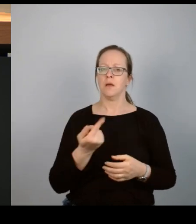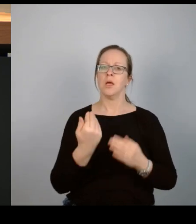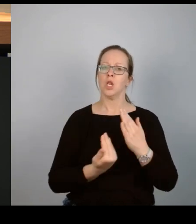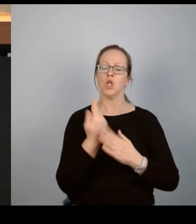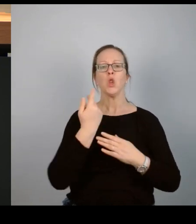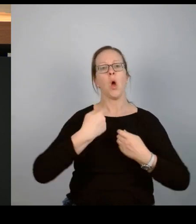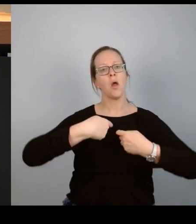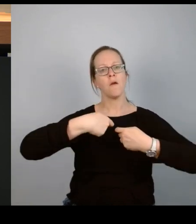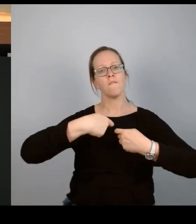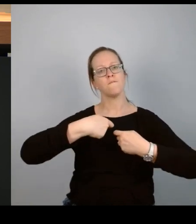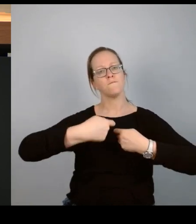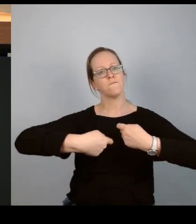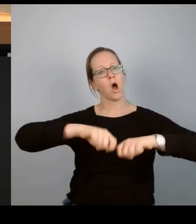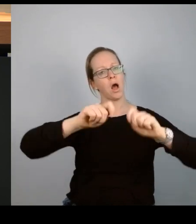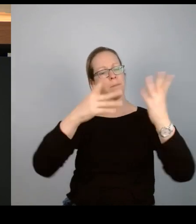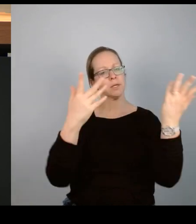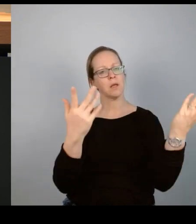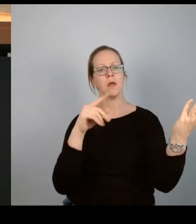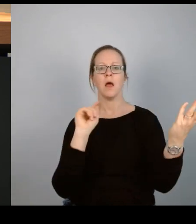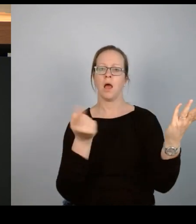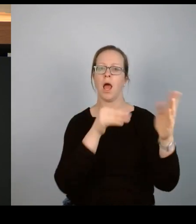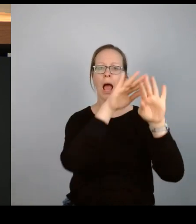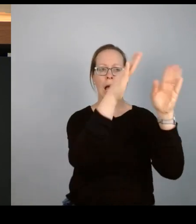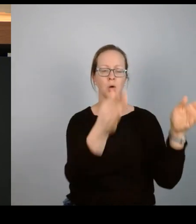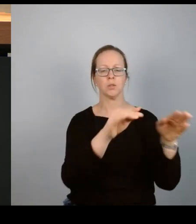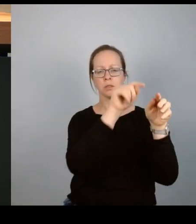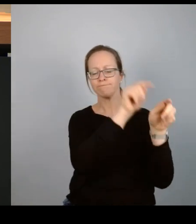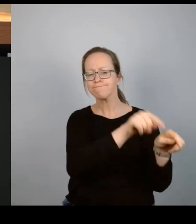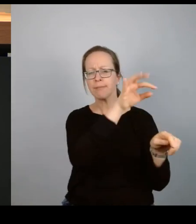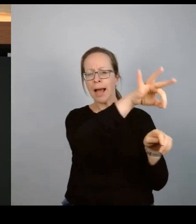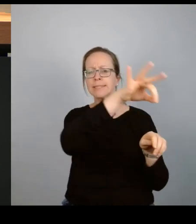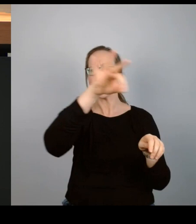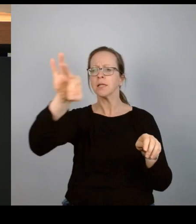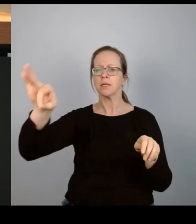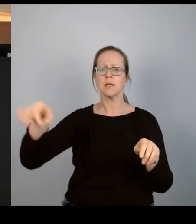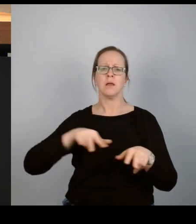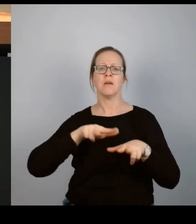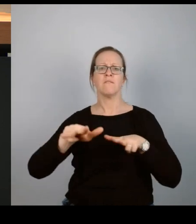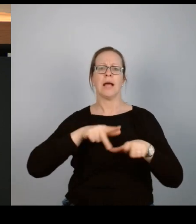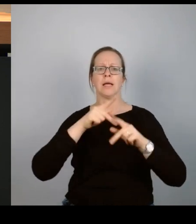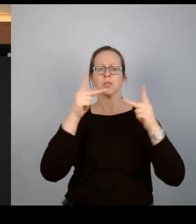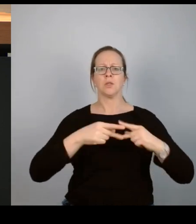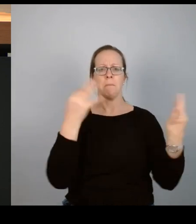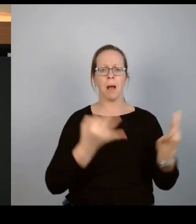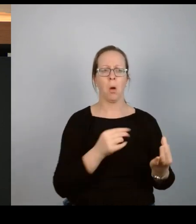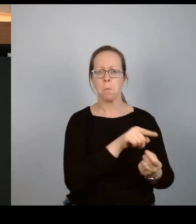die im Antrag nicht, ob es neu zu bauende Quartiere geht oder um ein einzelnes Haus, das neu gebaut wird.